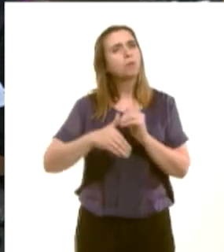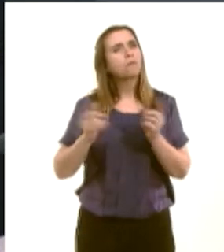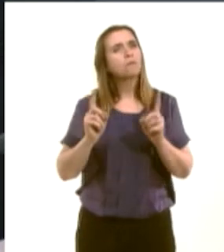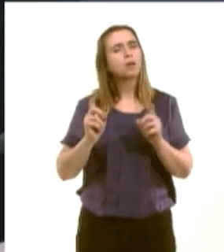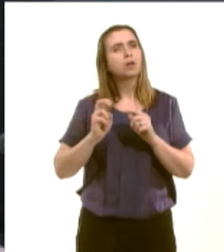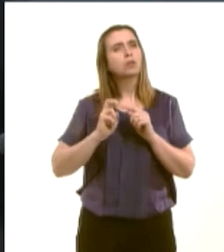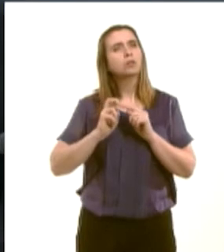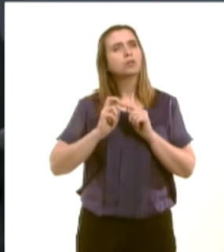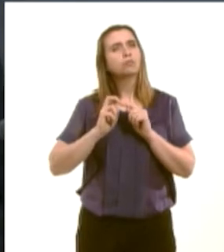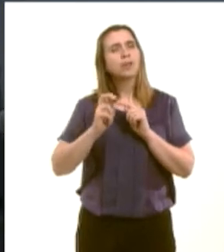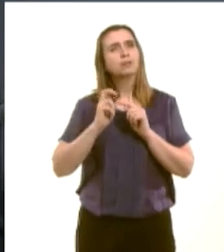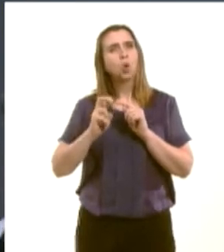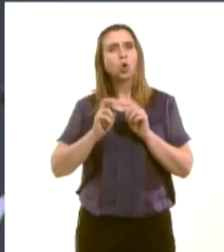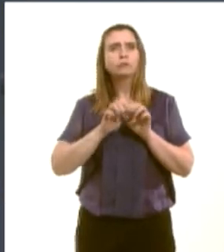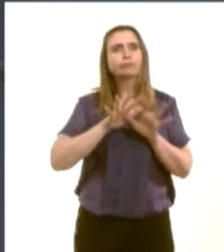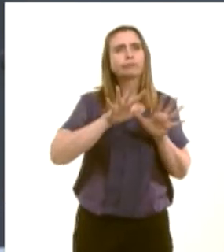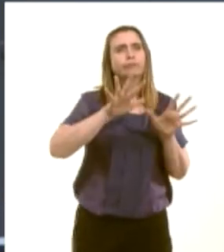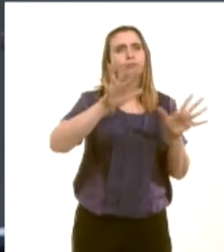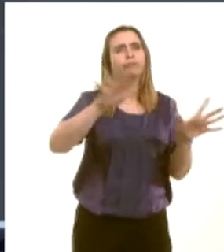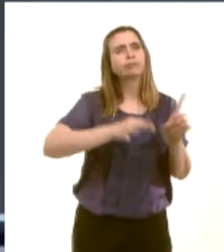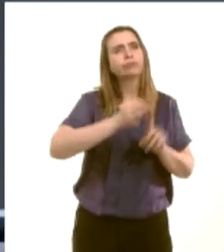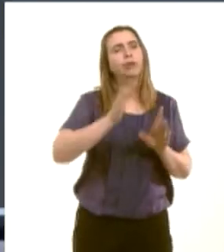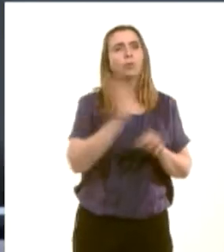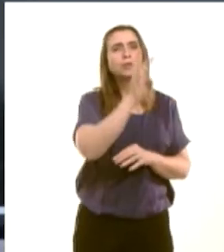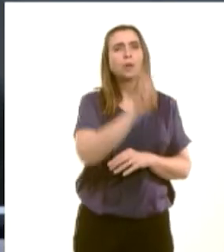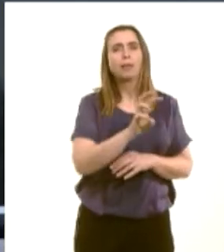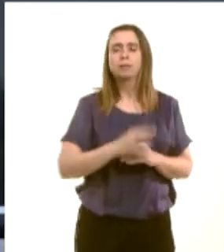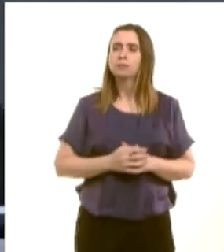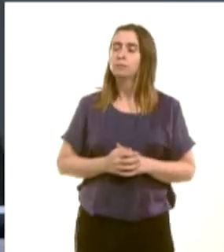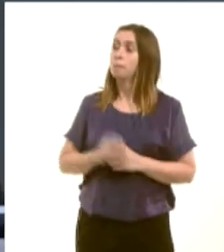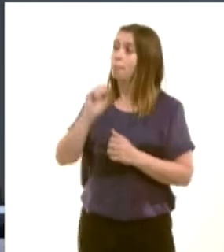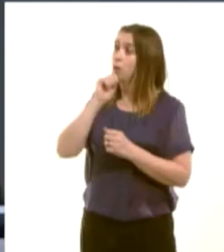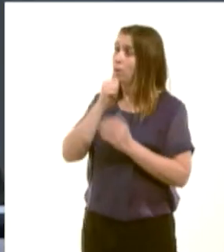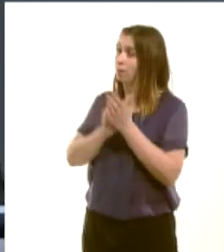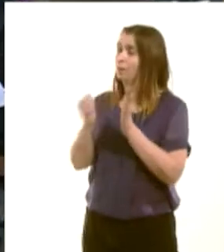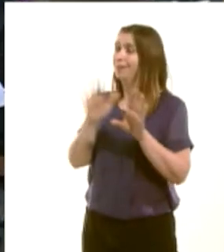trafnidiaeth cenedlaethol yn y gwanwyn. Bydd hwn yn nodi ein cynigion ar gyfer buddsoddi mewn gwelliannau i drafnidiaeth yn y gorllewin. Keith Davies: Diolch, Brif Weinidog. Ble ydym